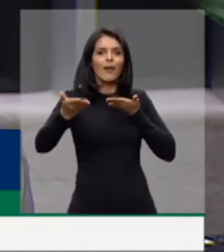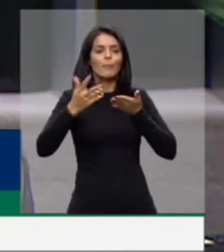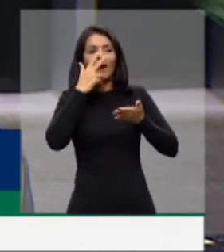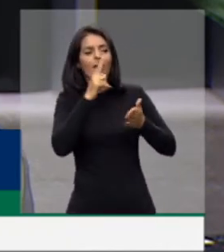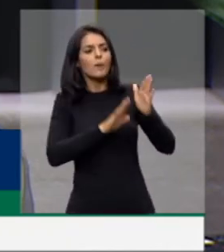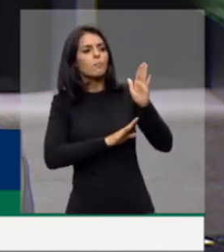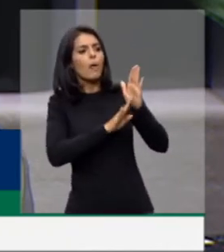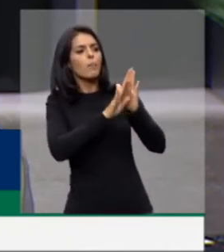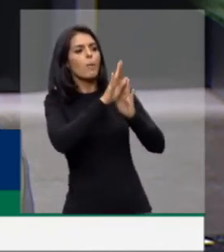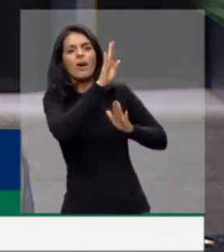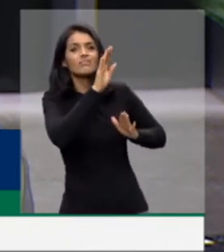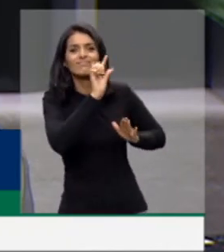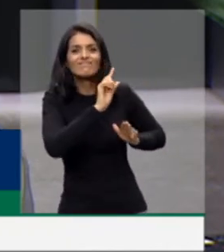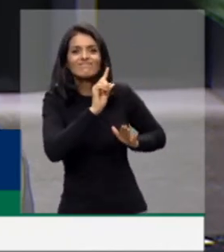NÓS VAMOS RETARDAR É ÓBVIO QUE QUANDO VOCÊ TIRA O